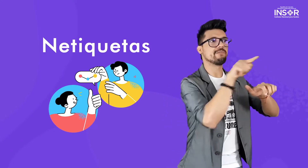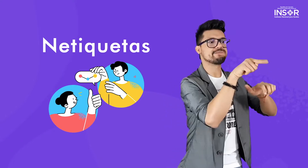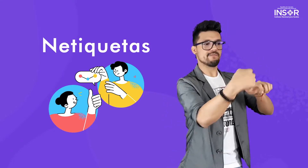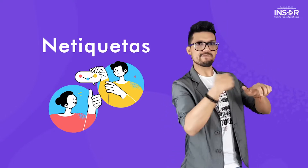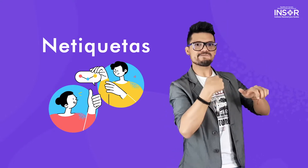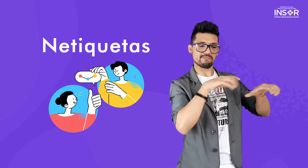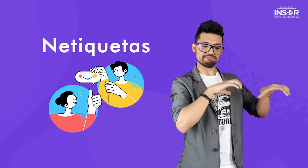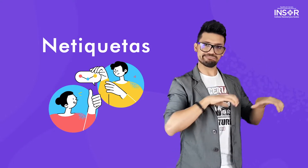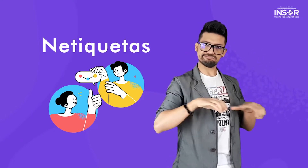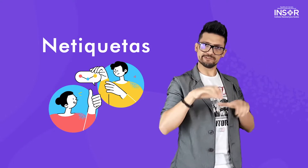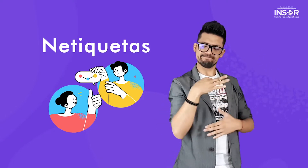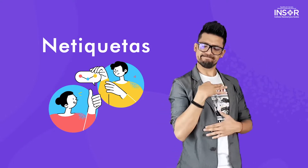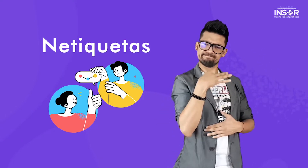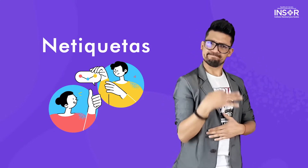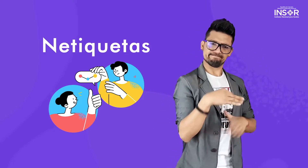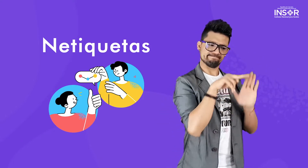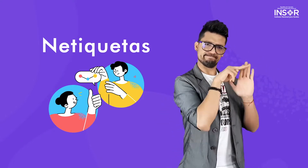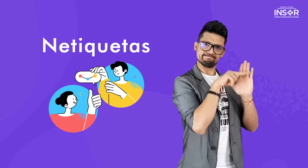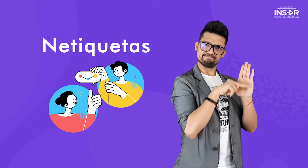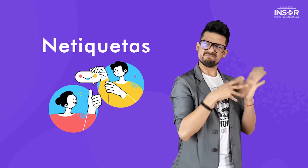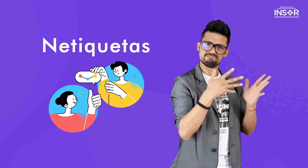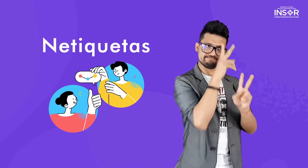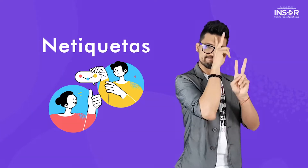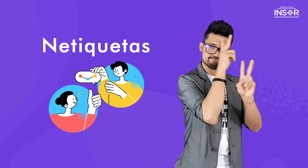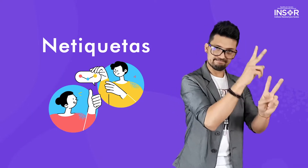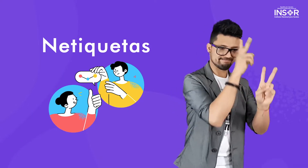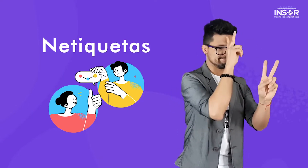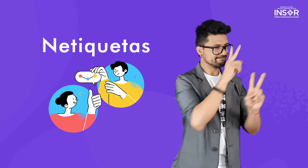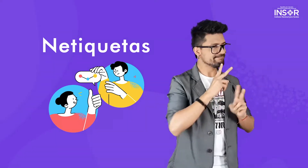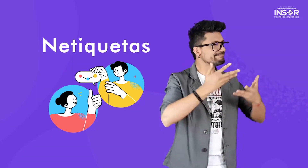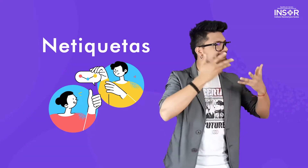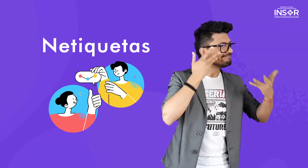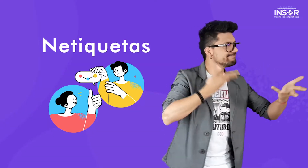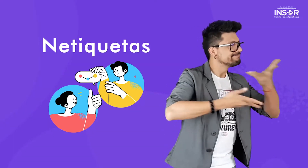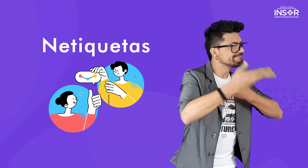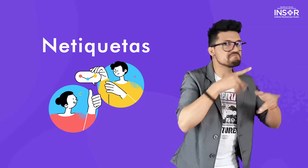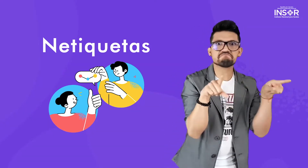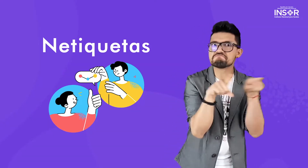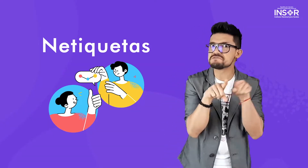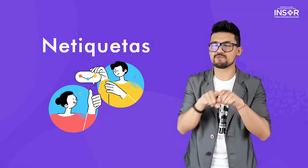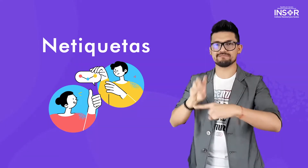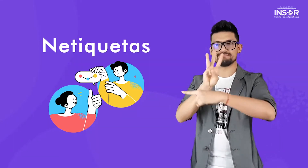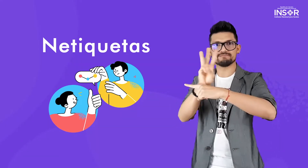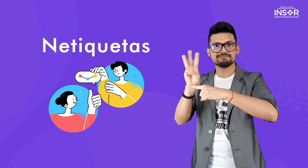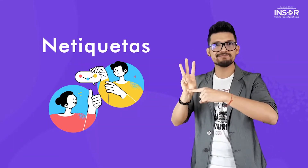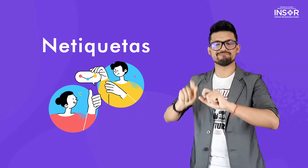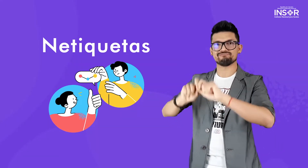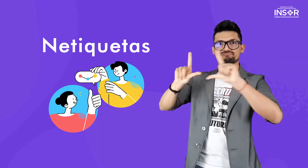Las Netiquetas son un conjunto de normas de cortesía que facilitarán la interacción de manera asertiva y respetuosa